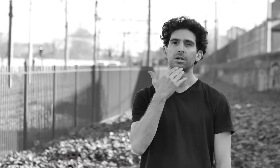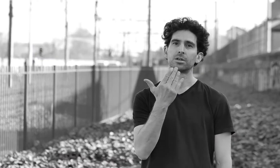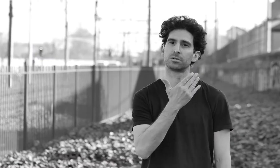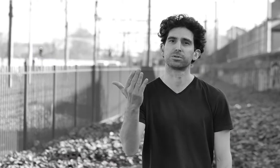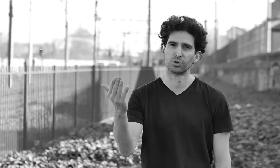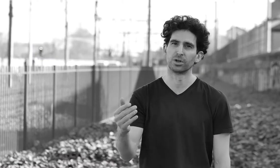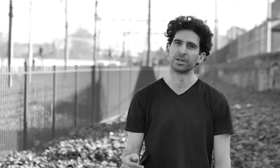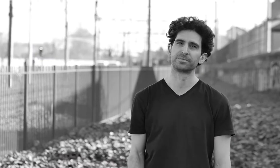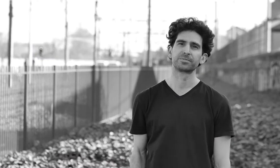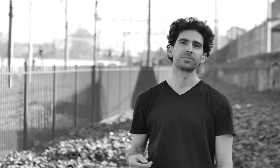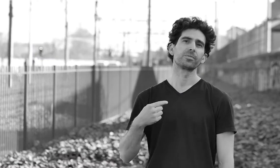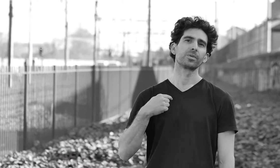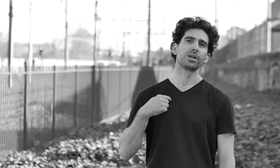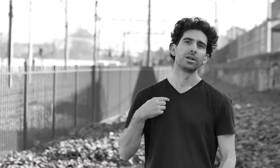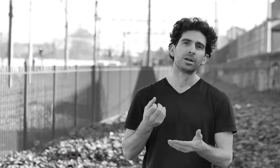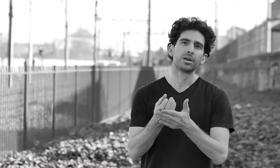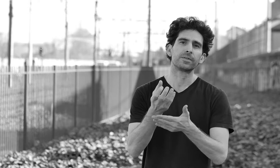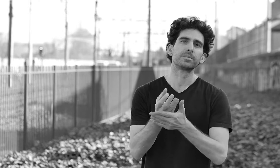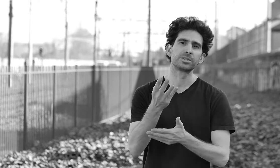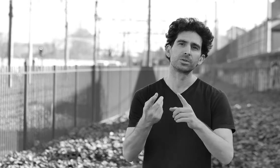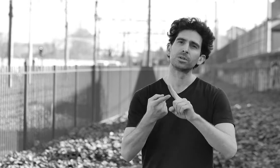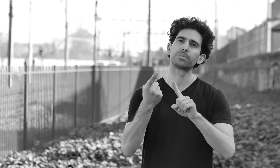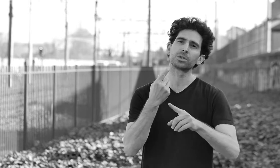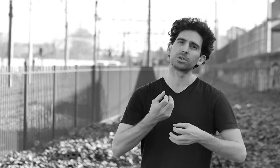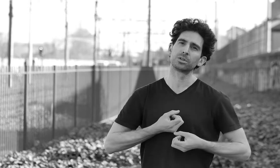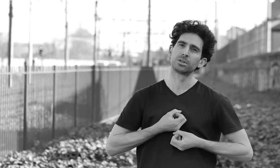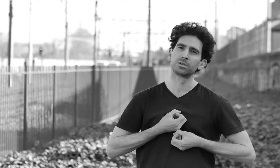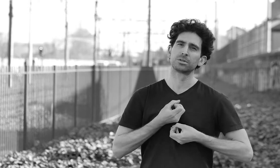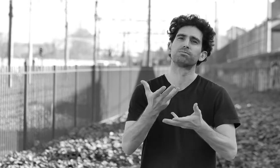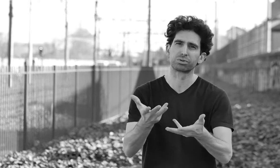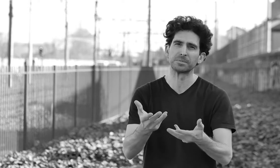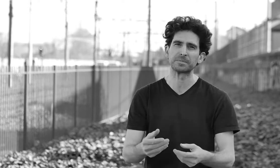Bonjour, j'ai une information importante à vous transmettre.